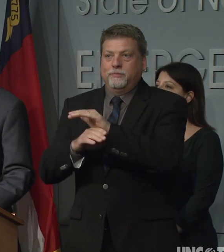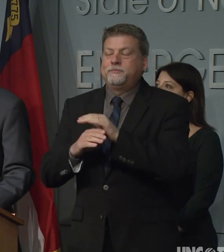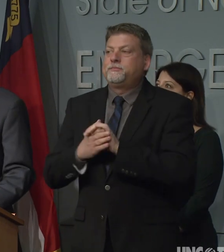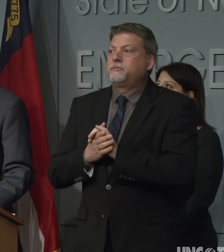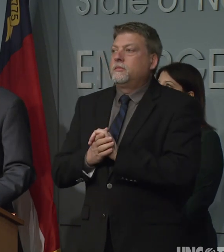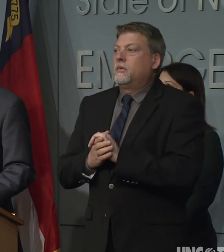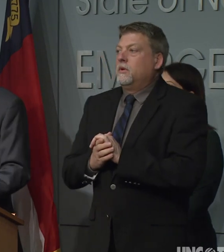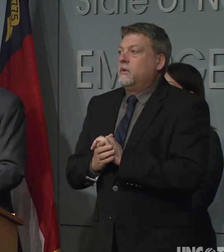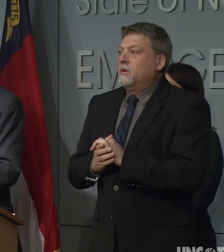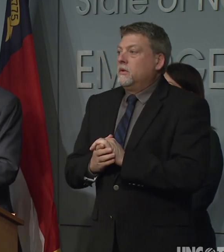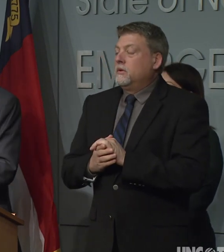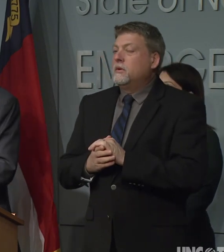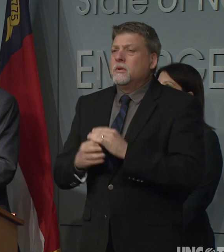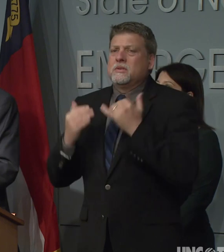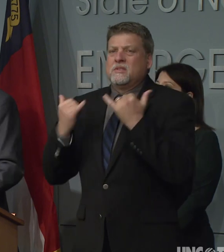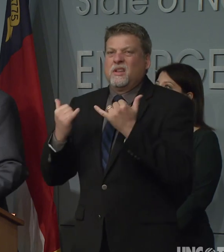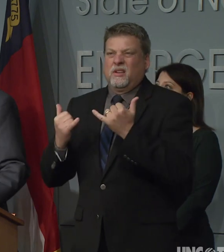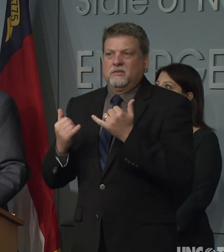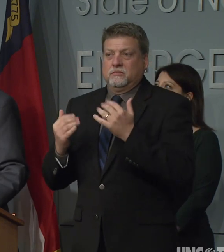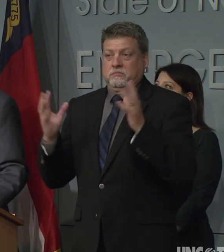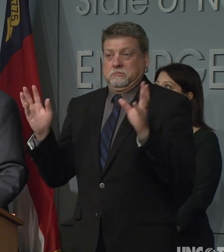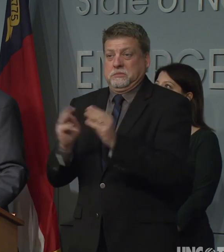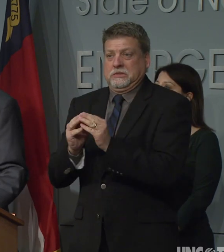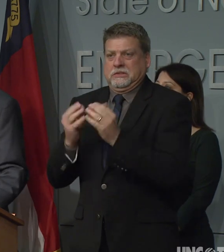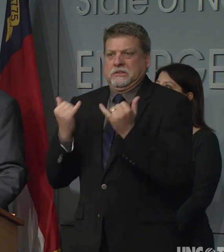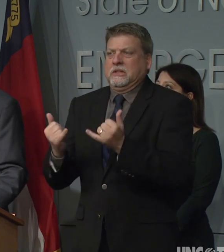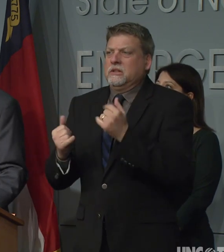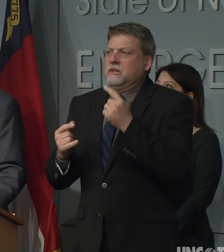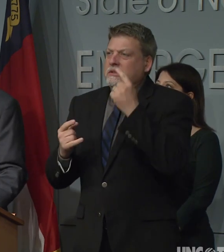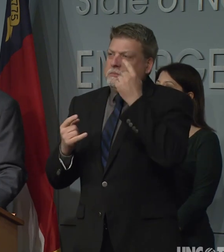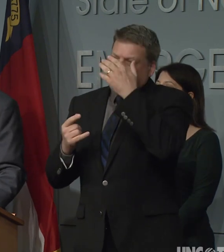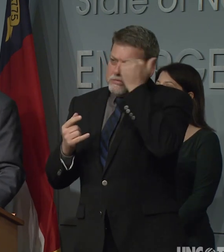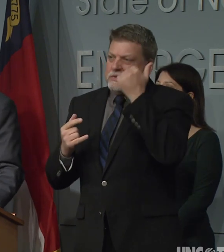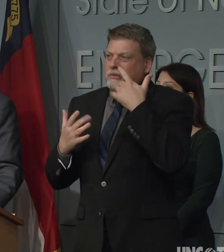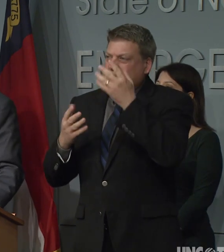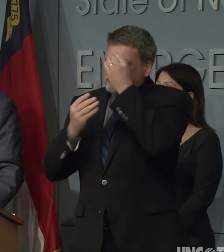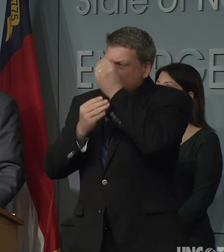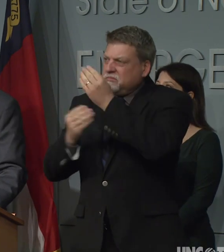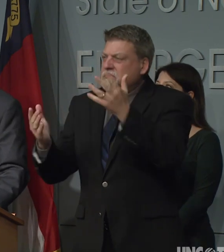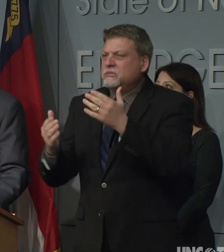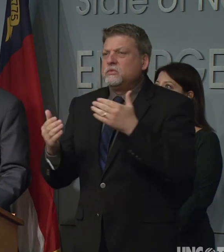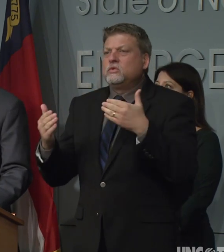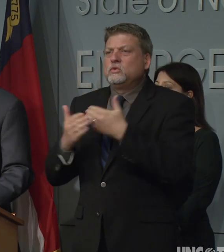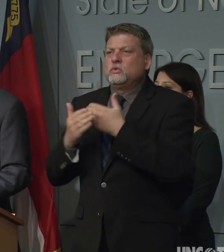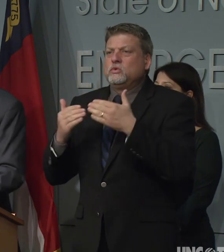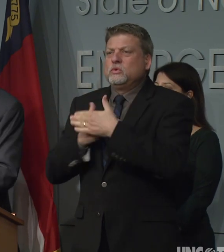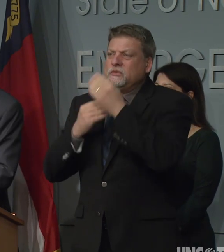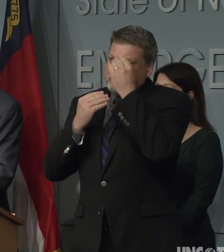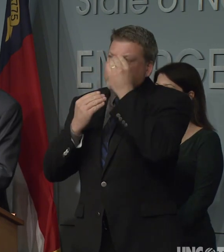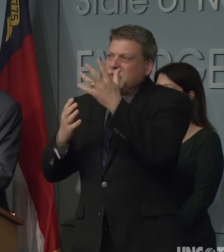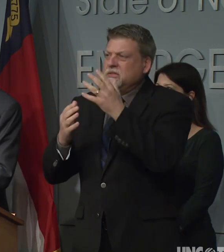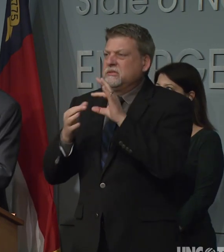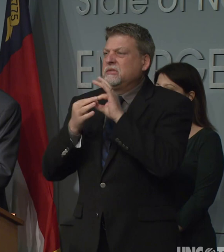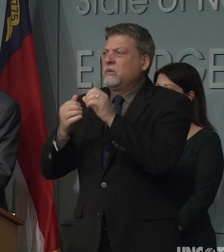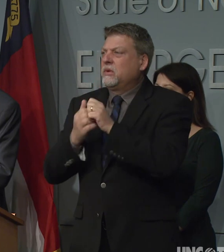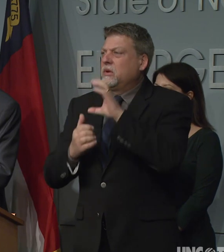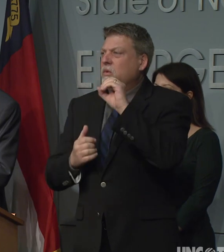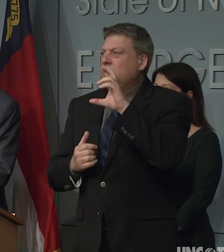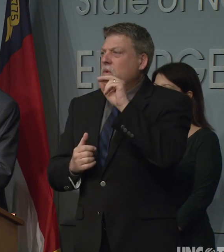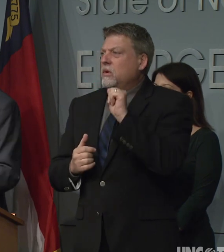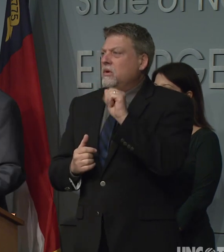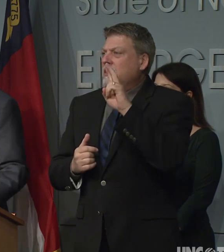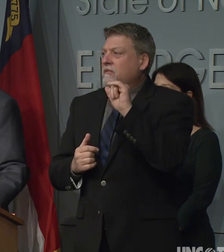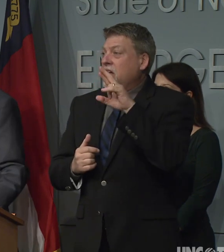El día de hoy queremos a quienes una actualización sobre el coronavirus se en Carolina del del norte y Tahar mesqui